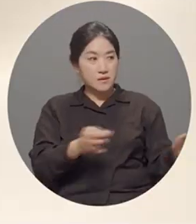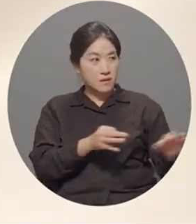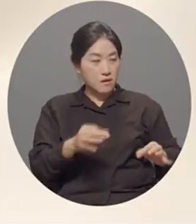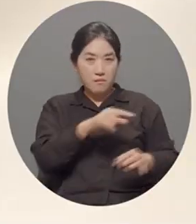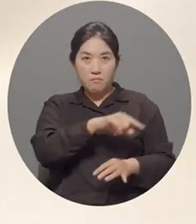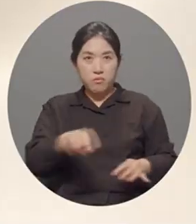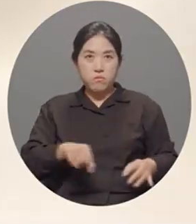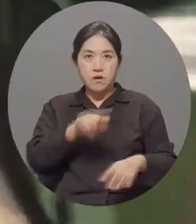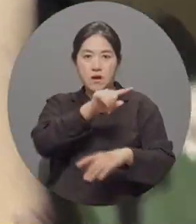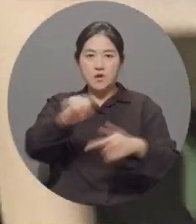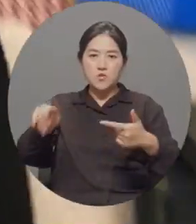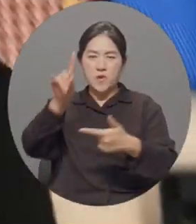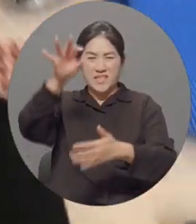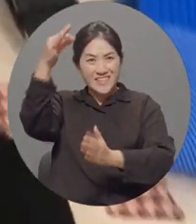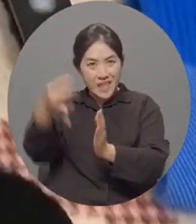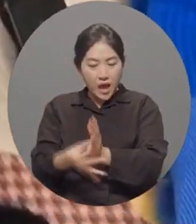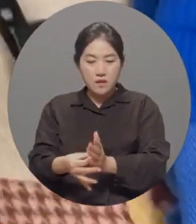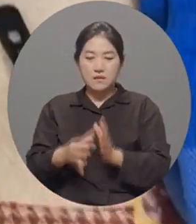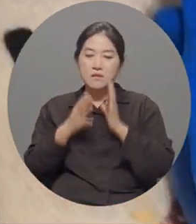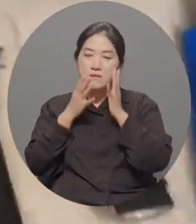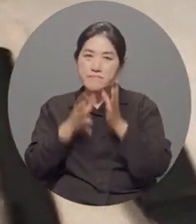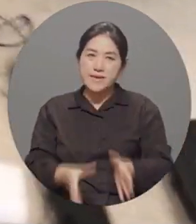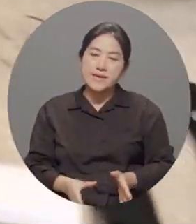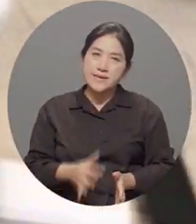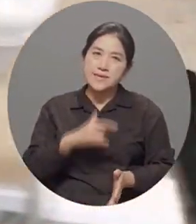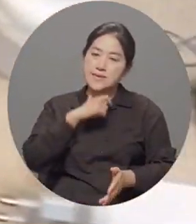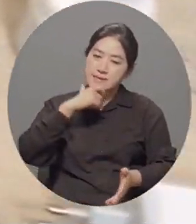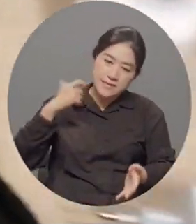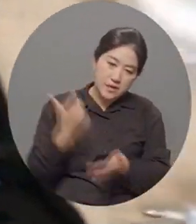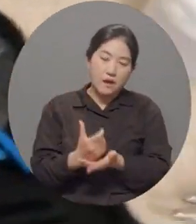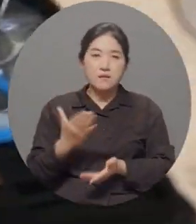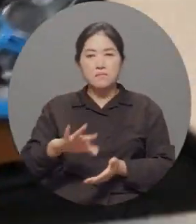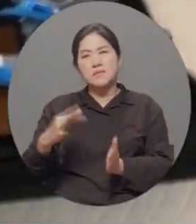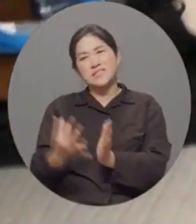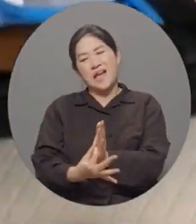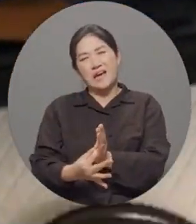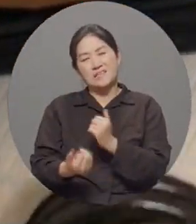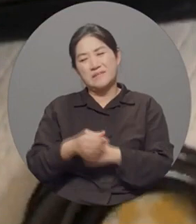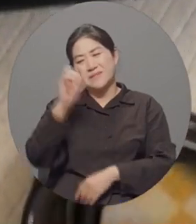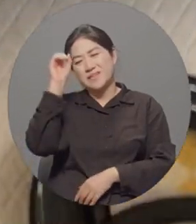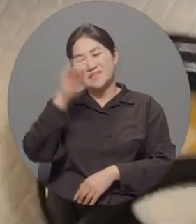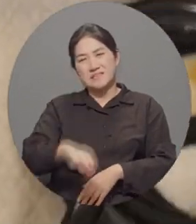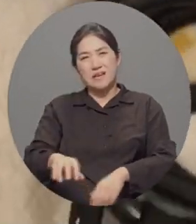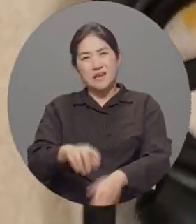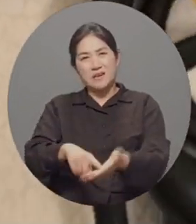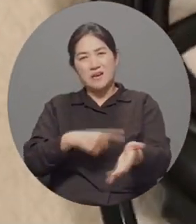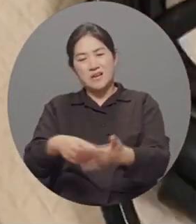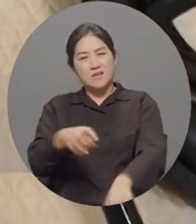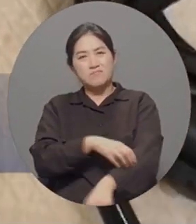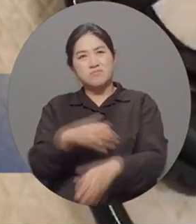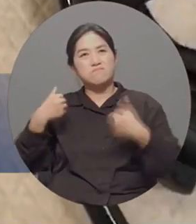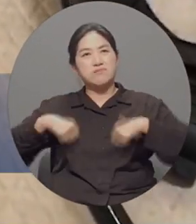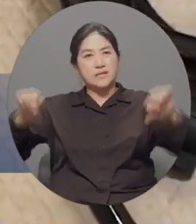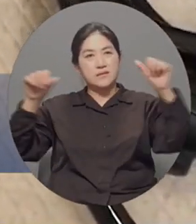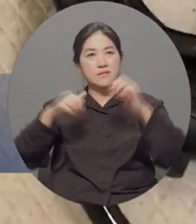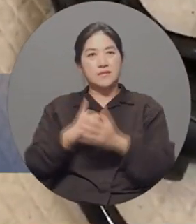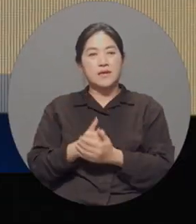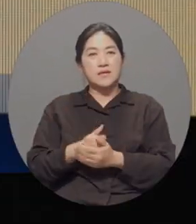무료 배송에 시중가의 6분의 1수준이었습니다. 속았다는 생각을 하게 됐지만 워낙 싸다 보니 환불은 받지 않기로 했습니다.